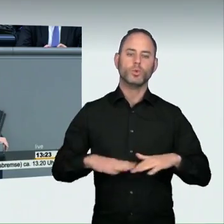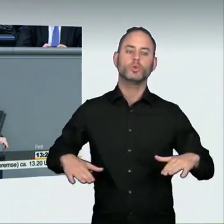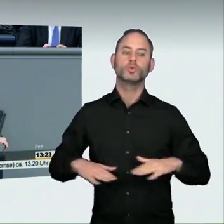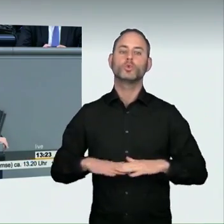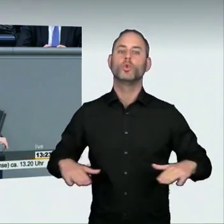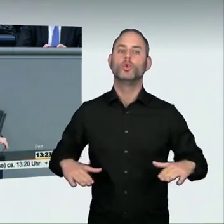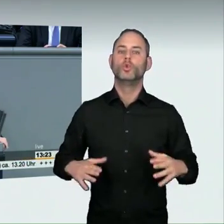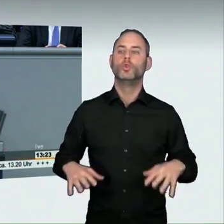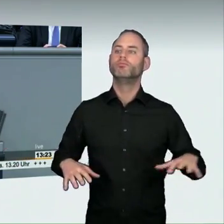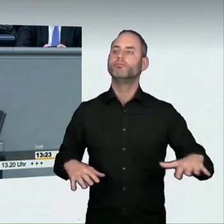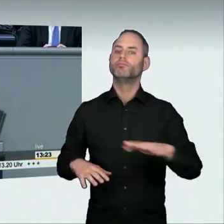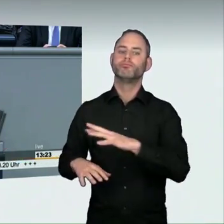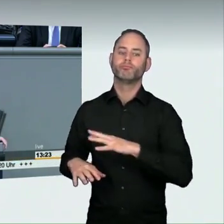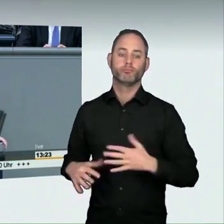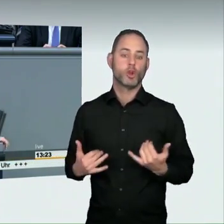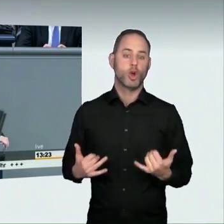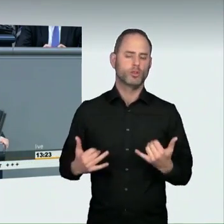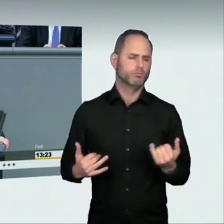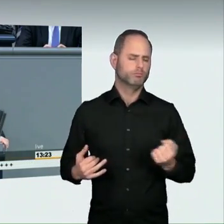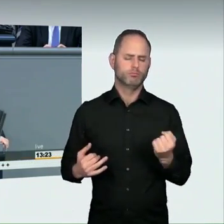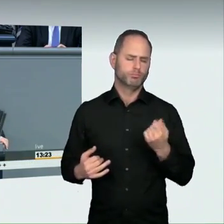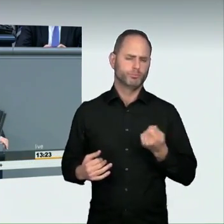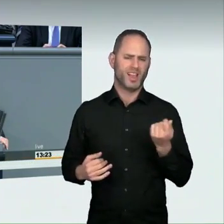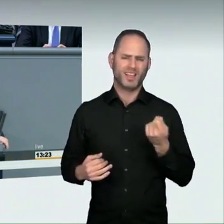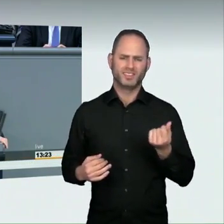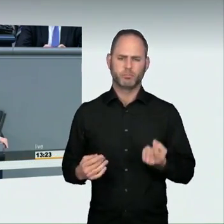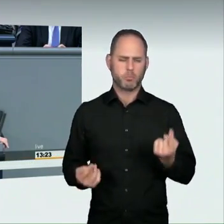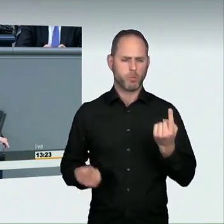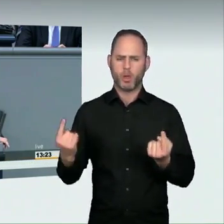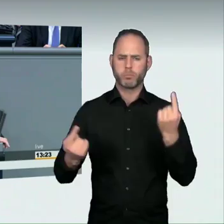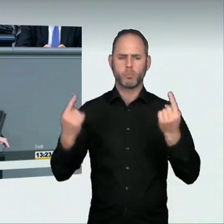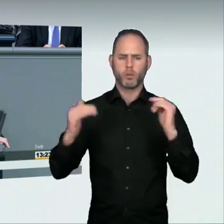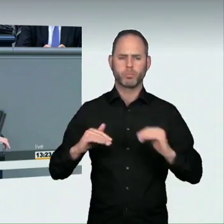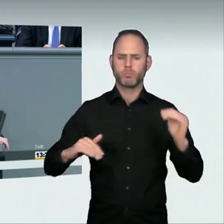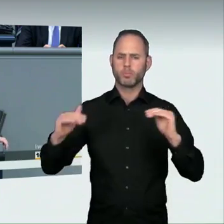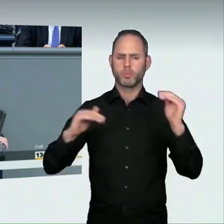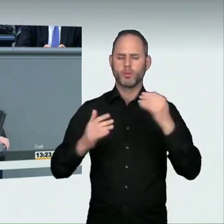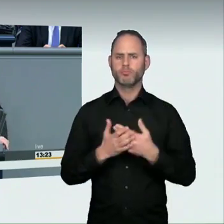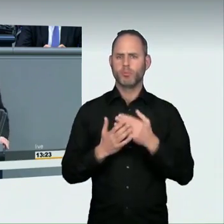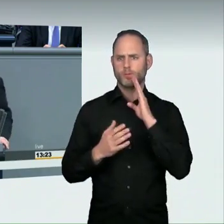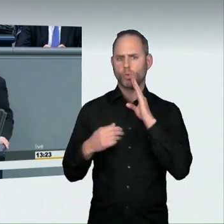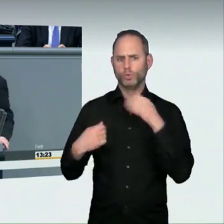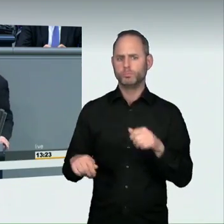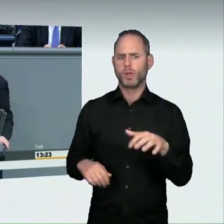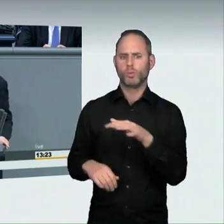Grundstücke sind heute ein Preistreiber beim Thema Wohnungsbau. Die Kommunen müssen wieder in die Lage versetzt werden, vernünftige